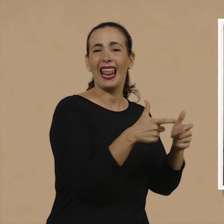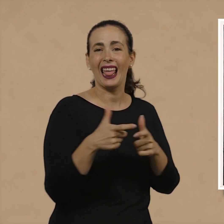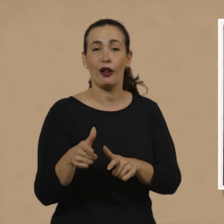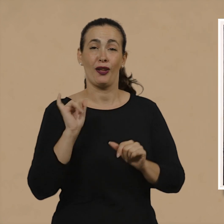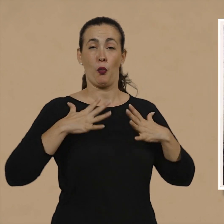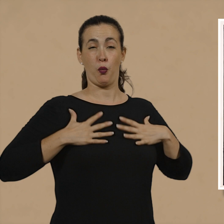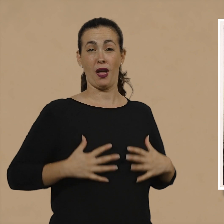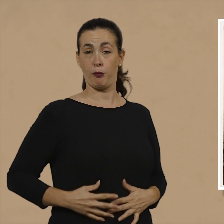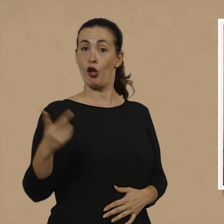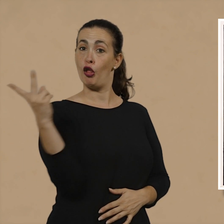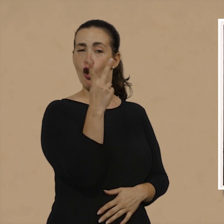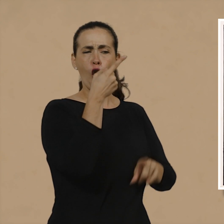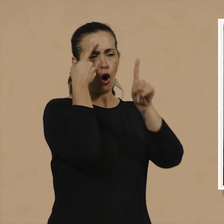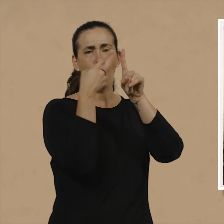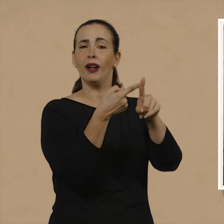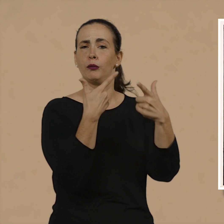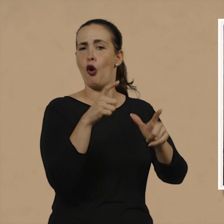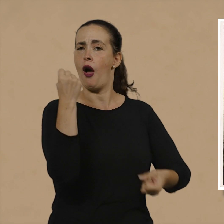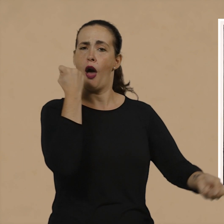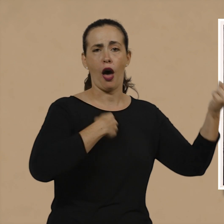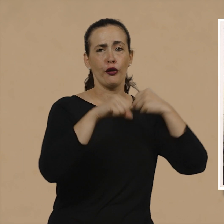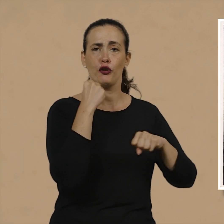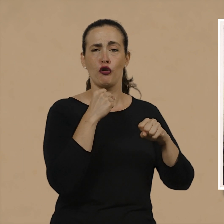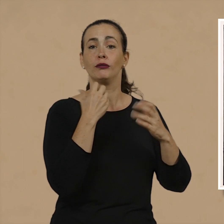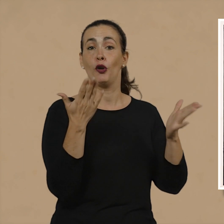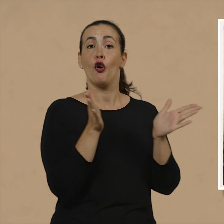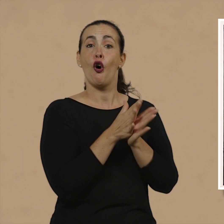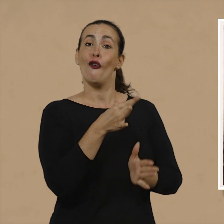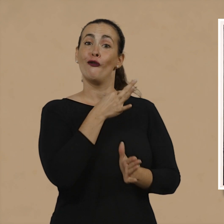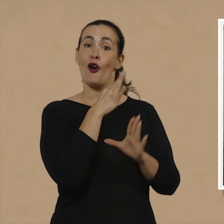El gènere i el cos són l’objectiu de l’acció amb què la veu feminista crea